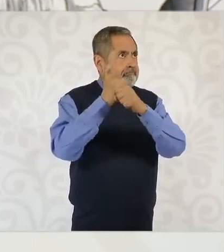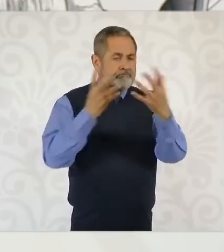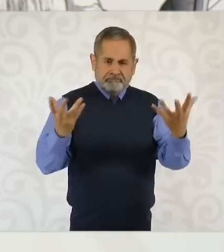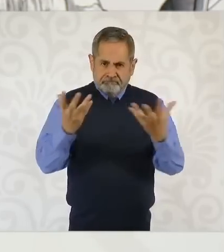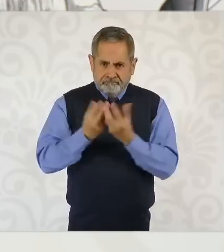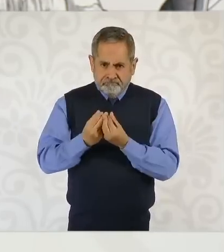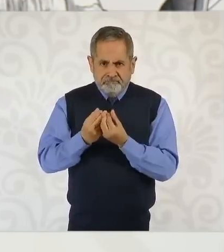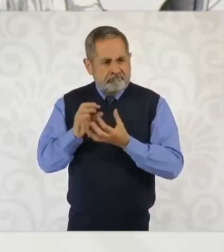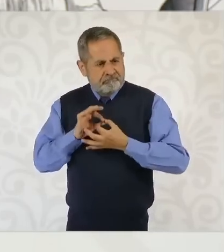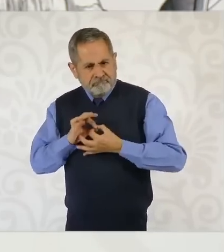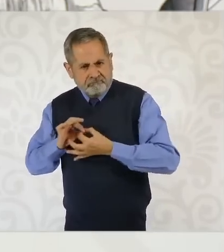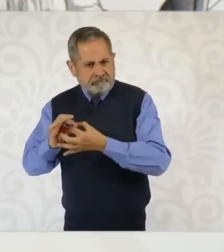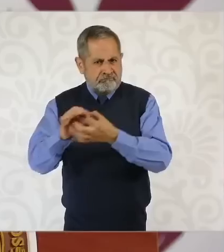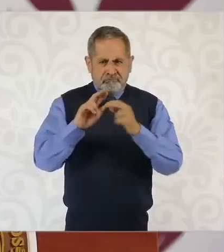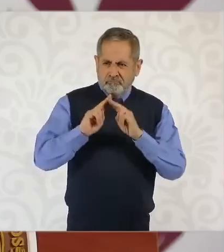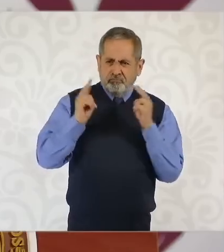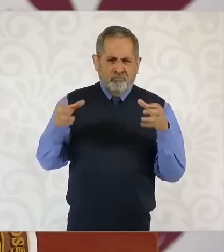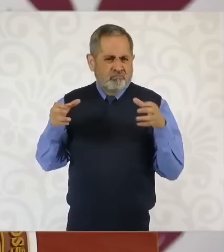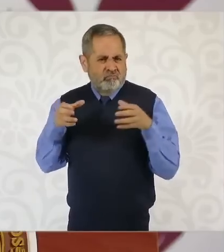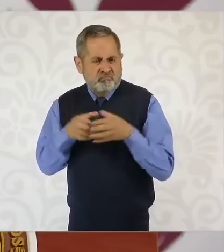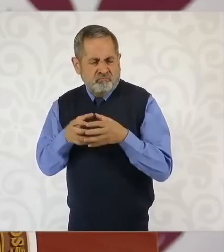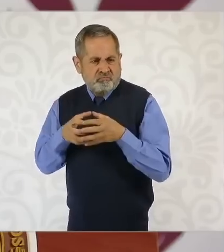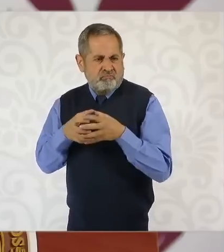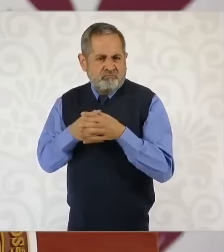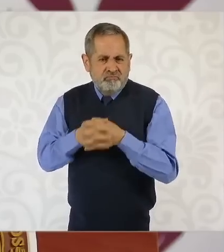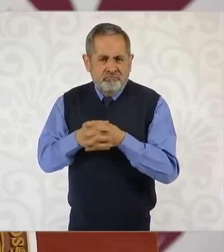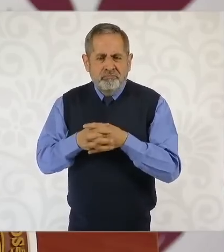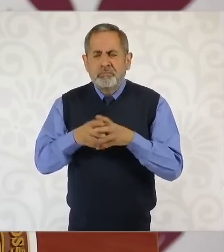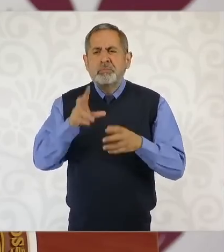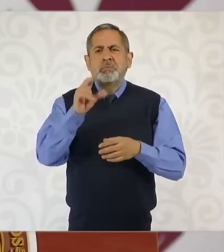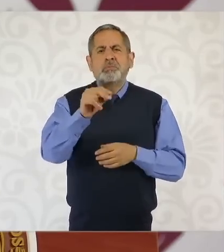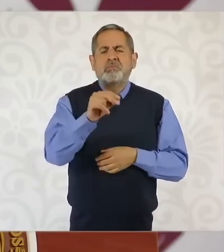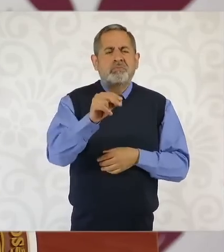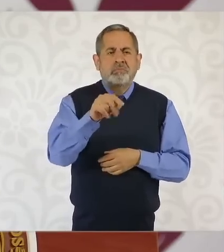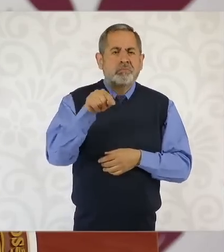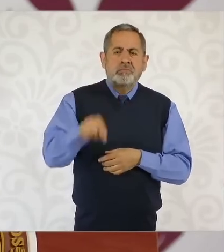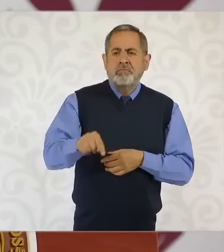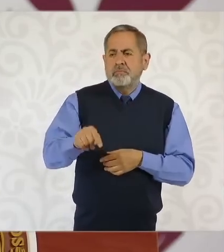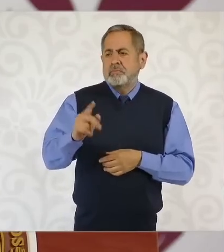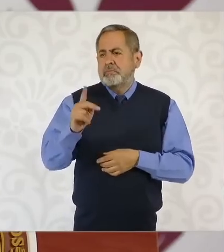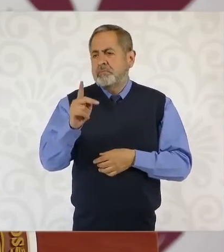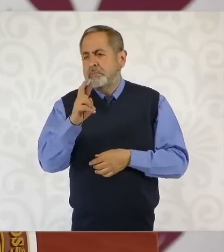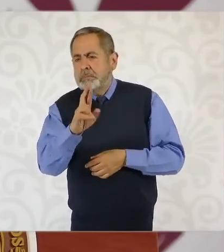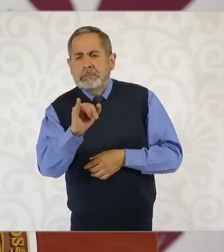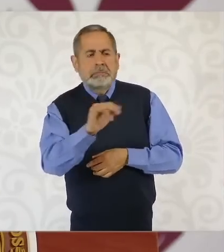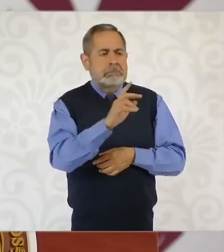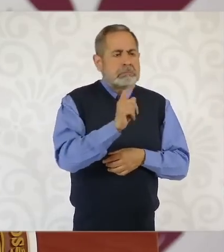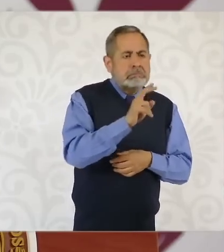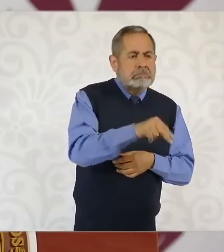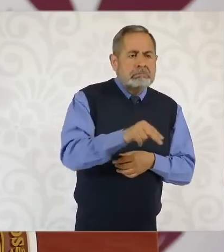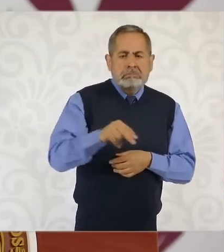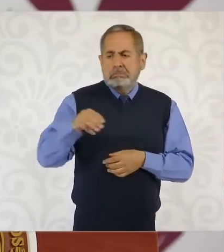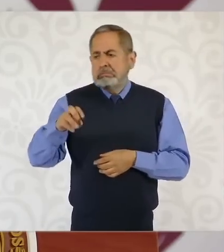en Unidad porque este es un asunto Más allá de un partido político es un asunto que va contra el